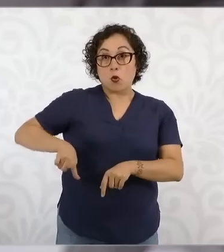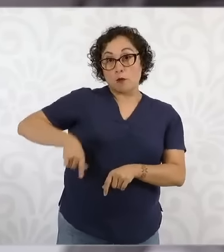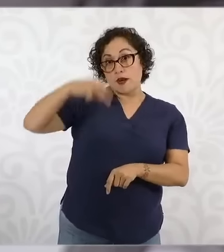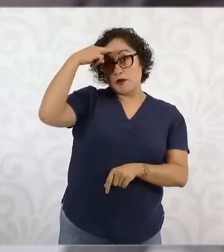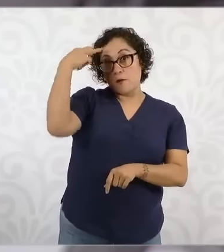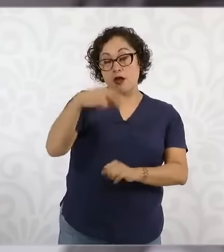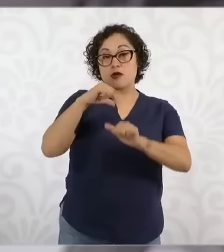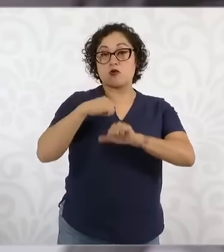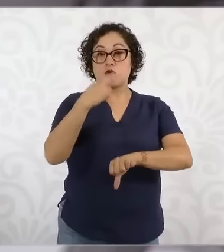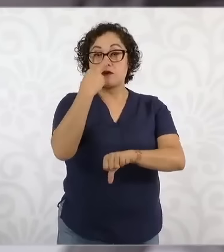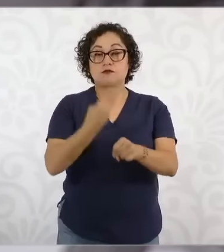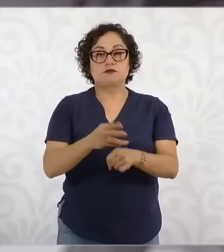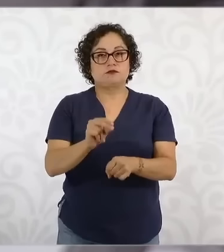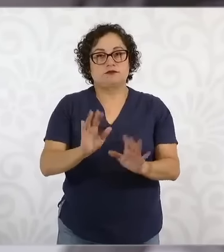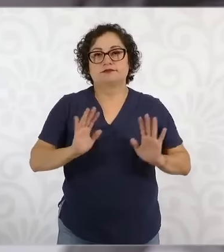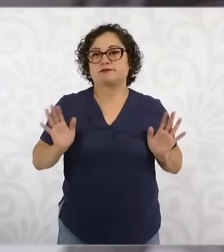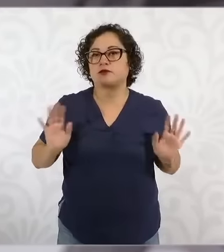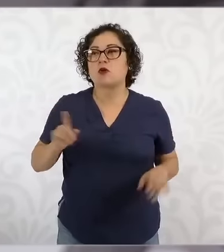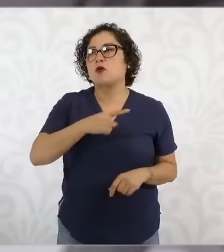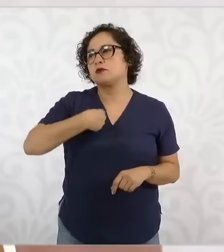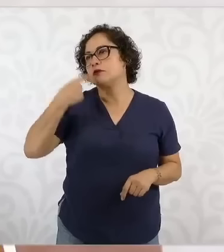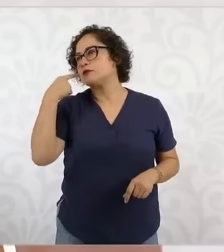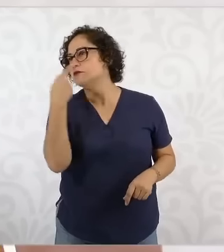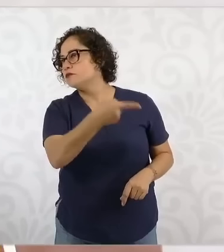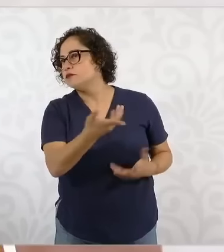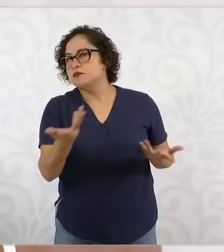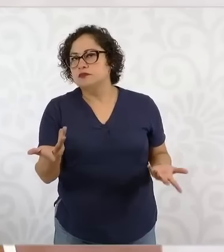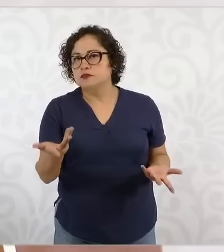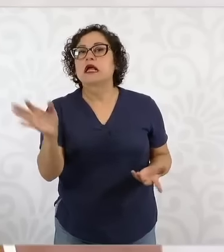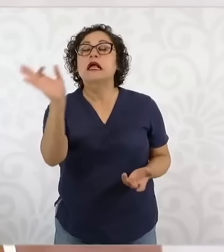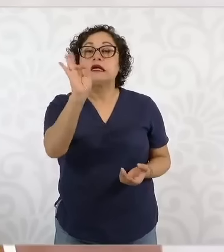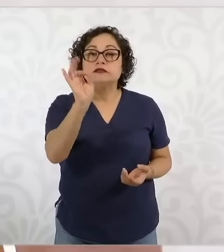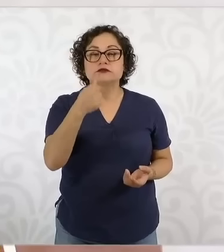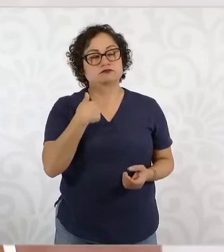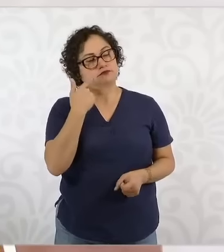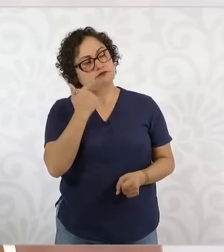Nosotros señalamos y en todo caso presentamos denuncia cuando consideramos que así debe ser,